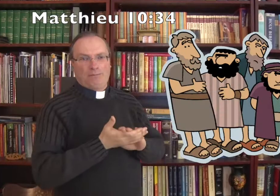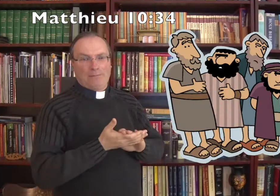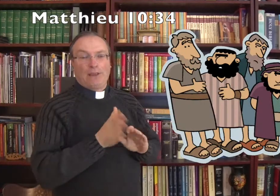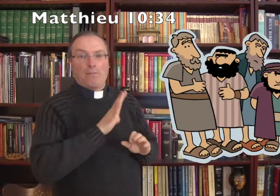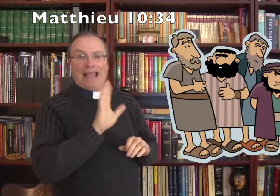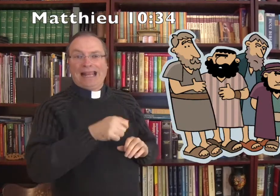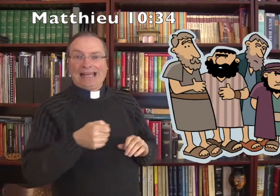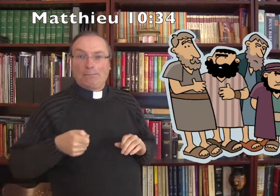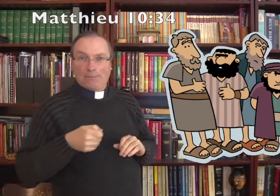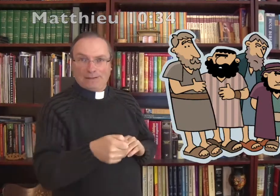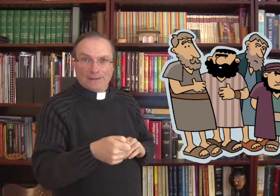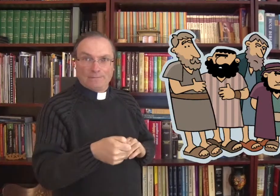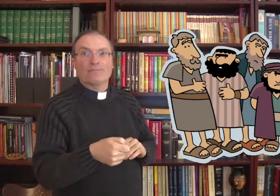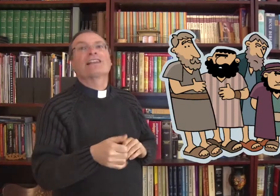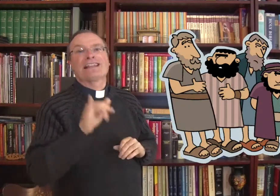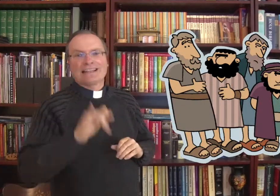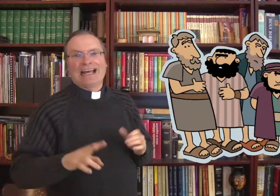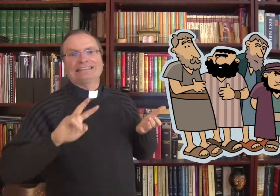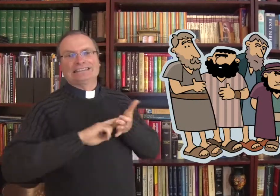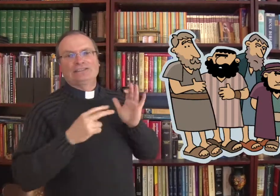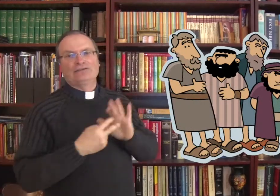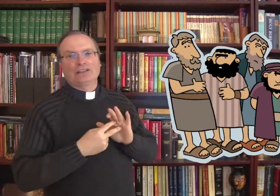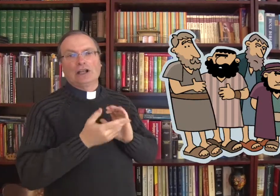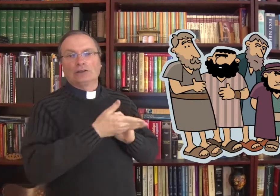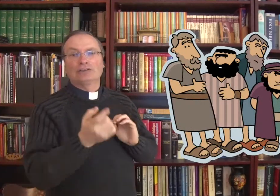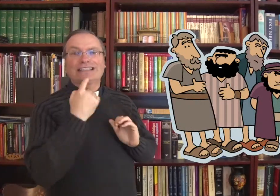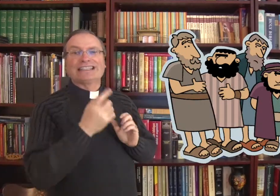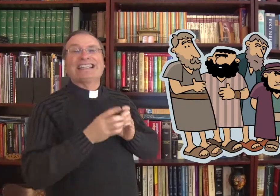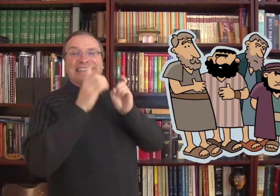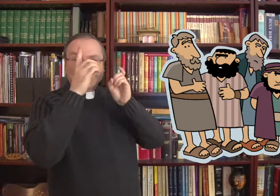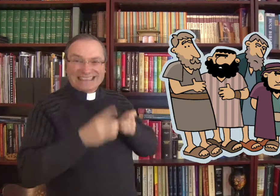mais l’épée, cela signifie que ceux qui décident